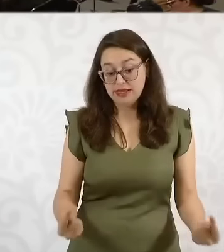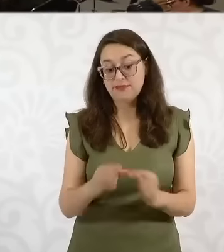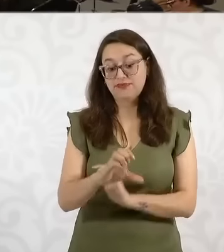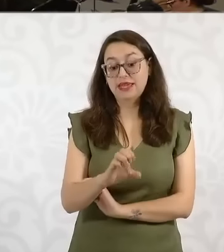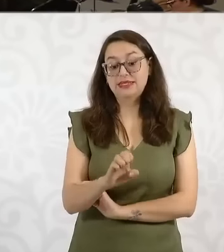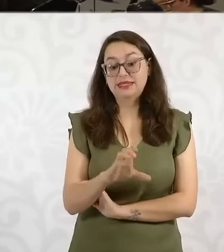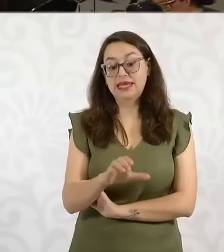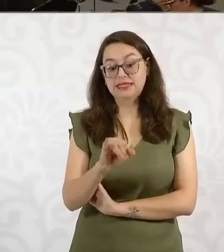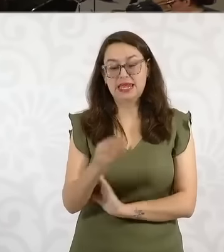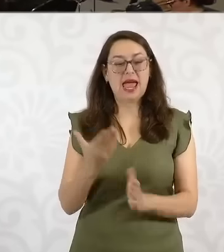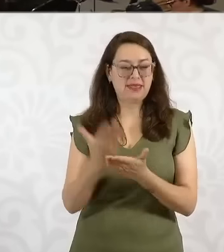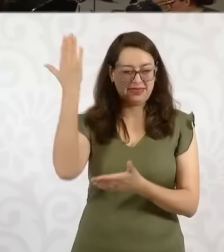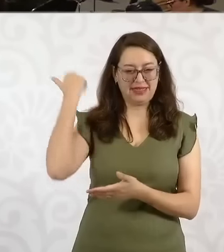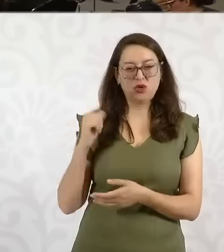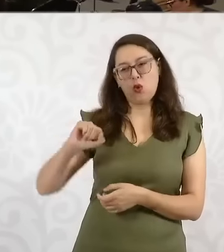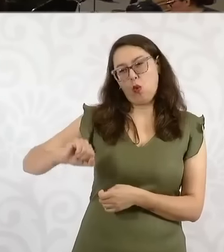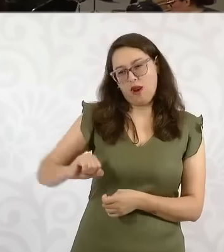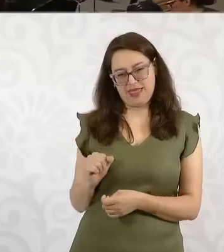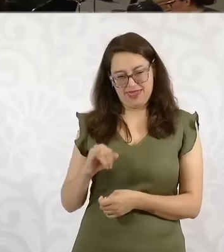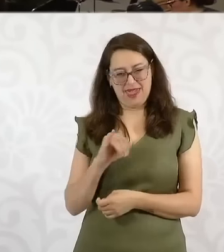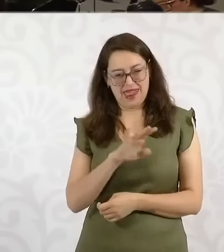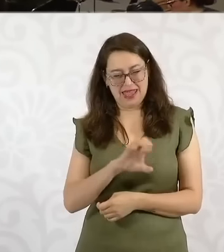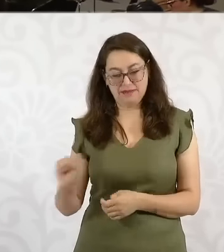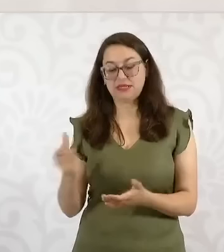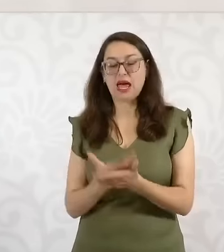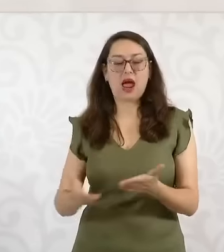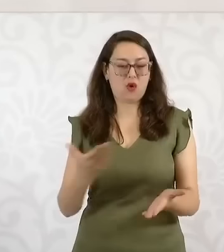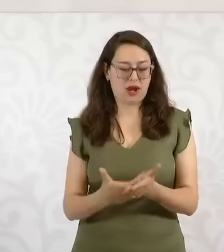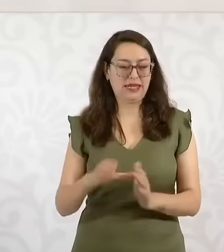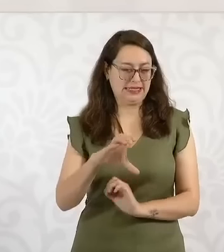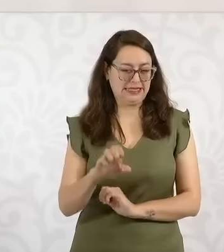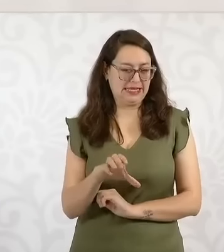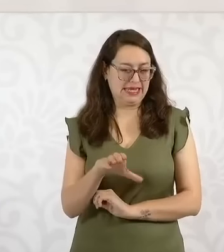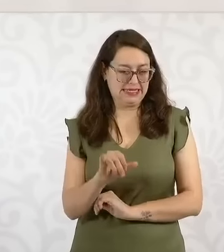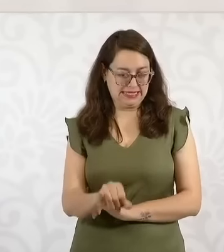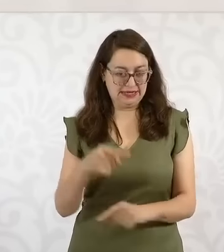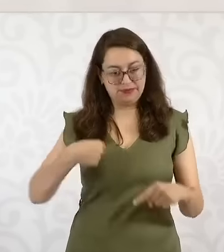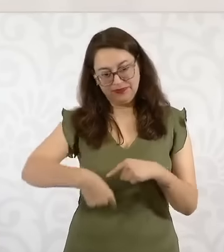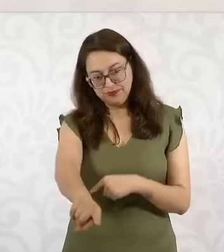guarderías del IMS, que nuestro objetivo es que en el sexenio construyamos 1000. Ya hay